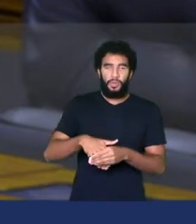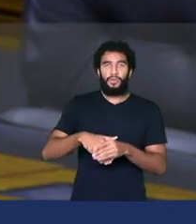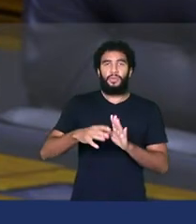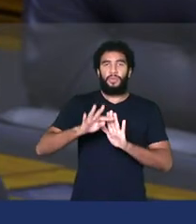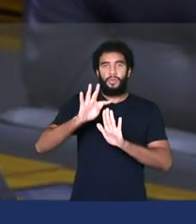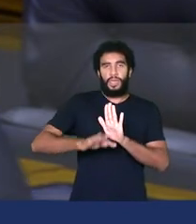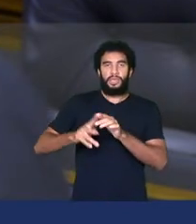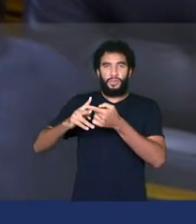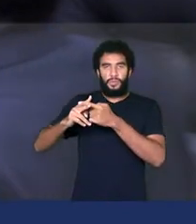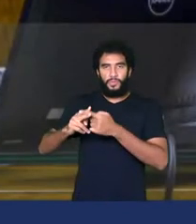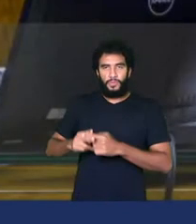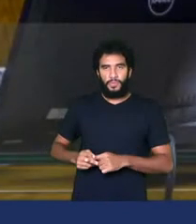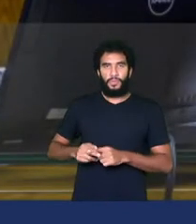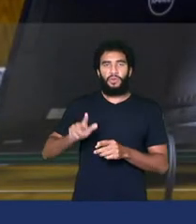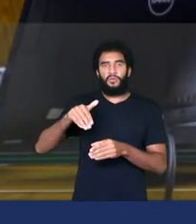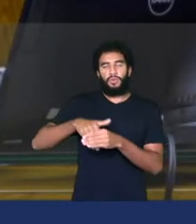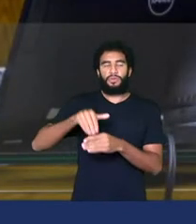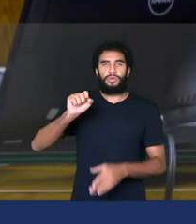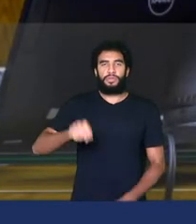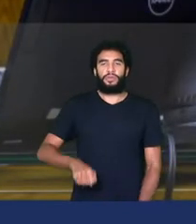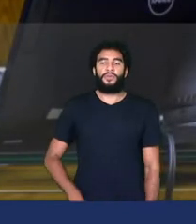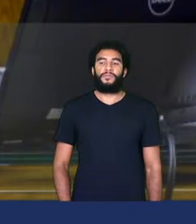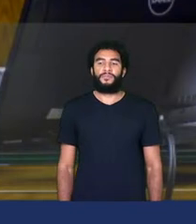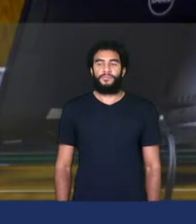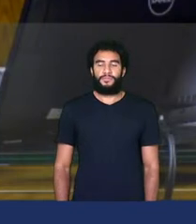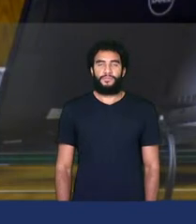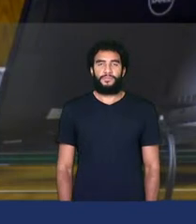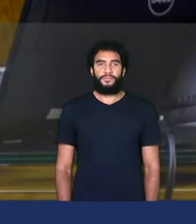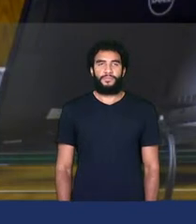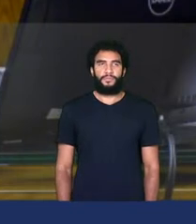ENCAMINHAR PELO UNIÃO BRASIL. -- [DEPUTADO]: PRESIDENTE, A BASE, A MAIORIA,